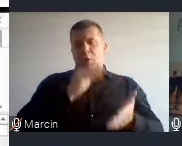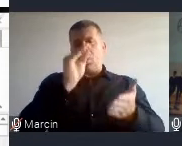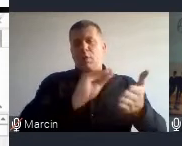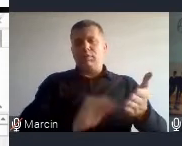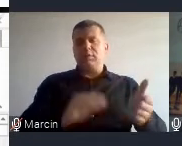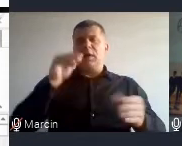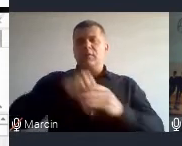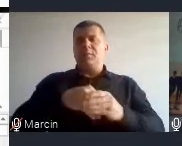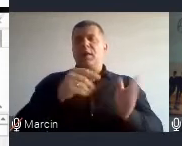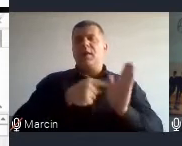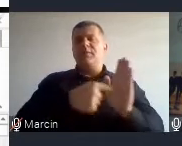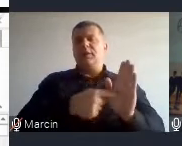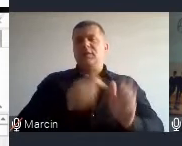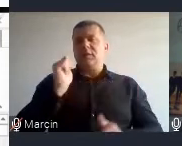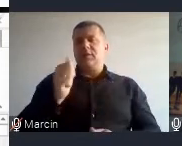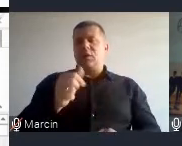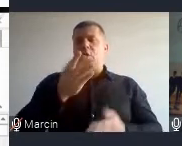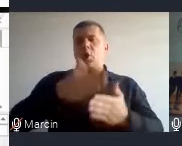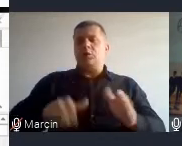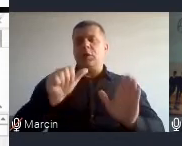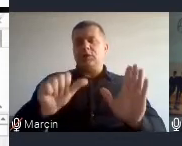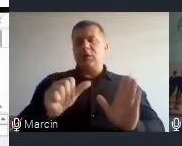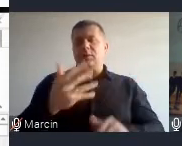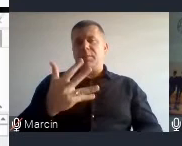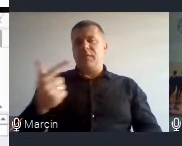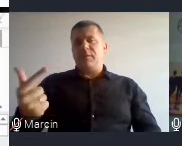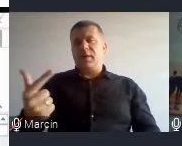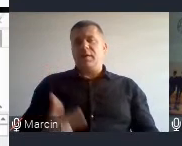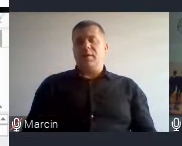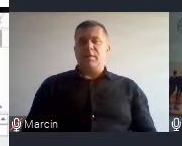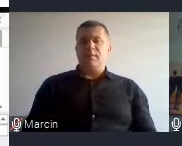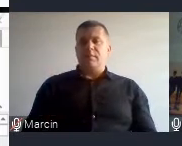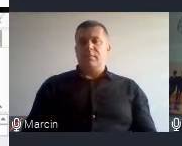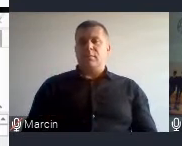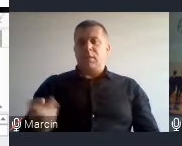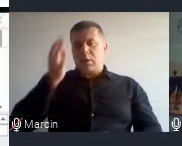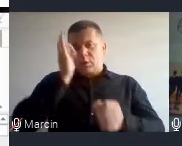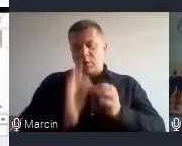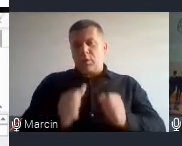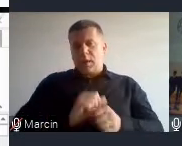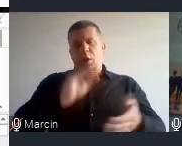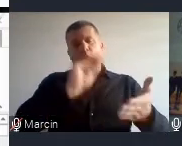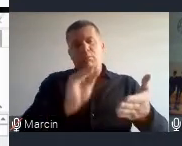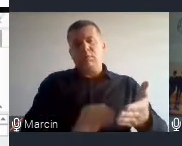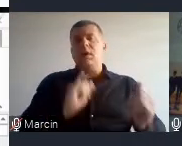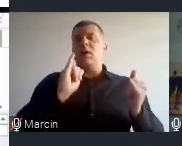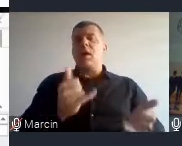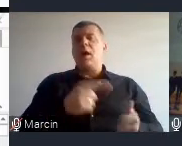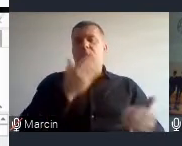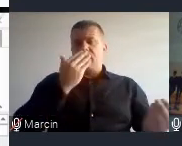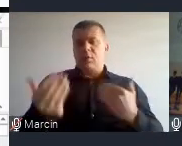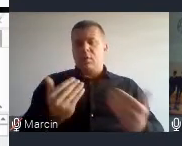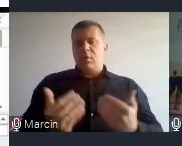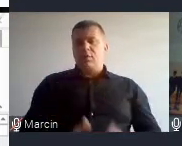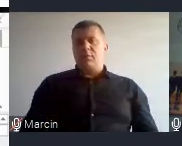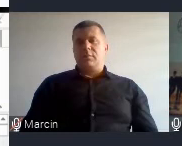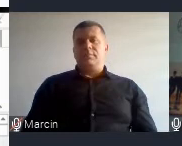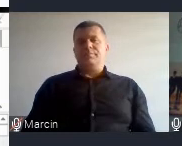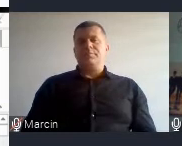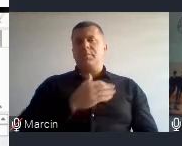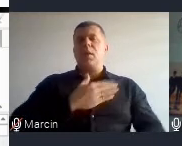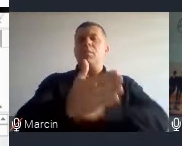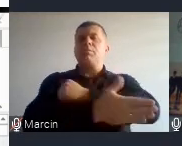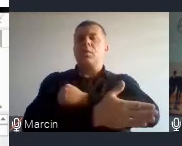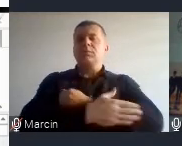która to zasada jest opisana właśnie w wytycznych kwalifikowalności w rozdziale 6.5.2 i tam dokładnie opisano jak ta procedura wygląda.